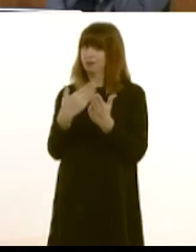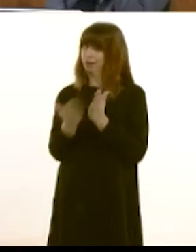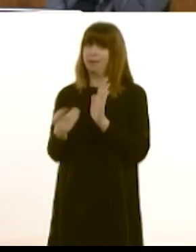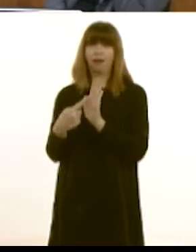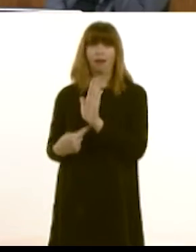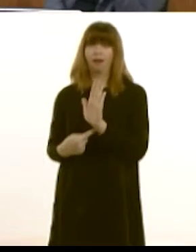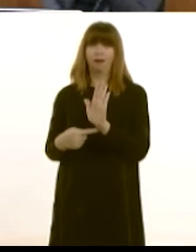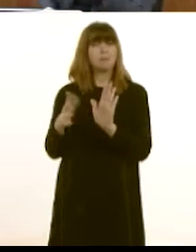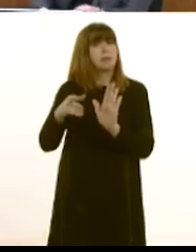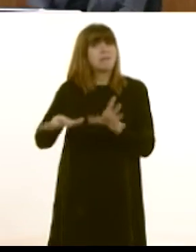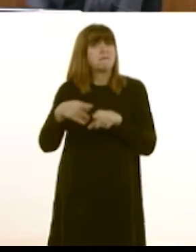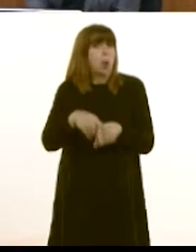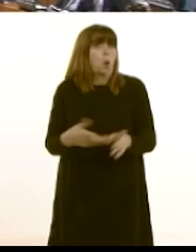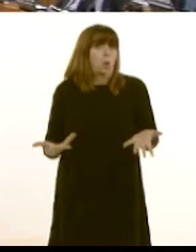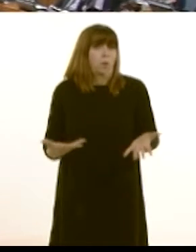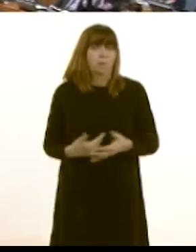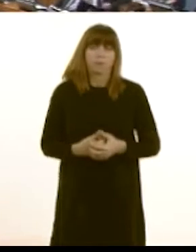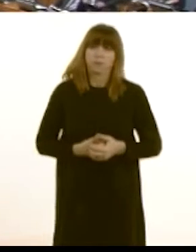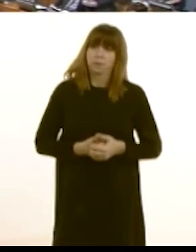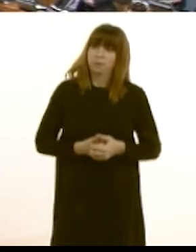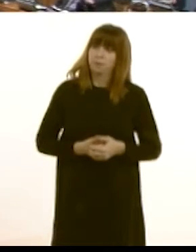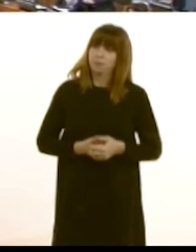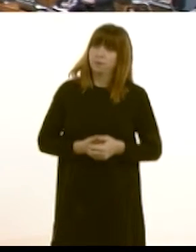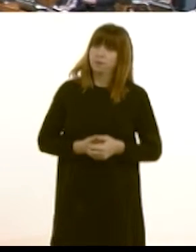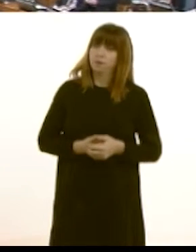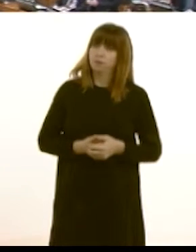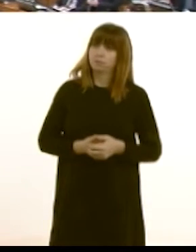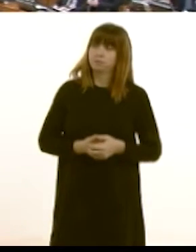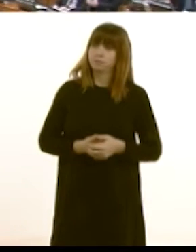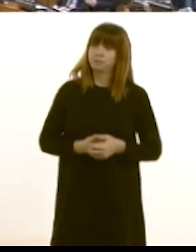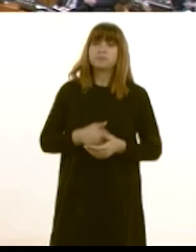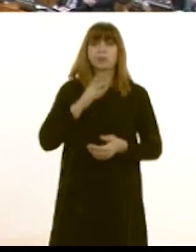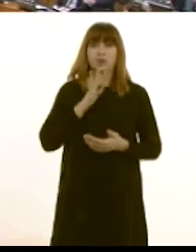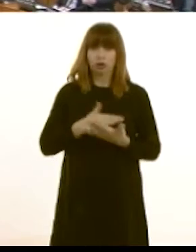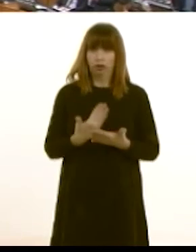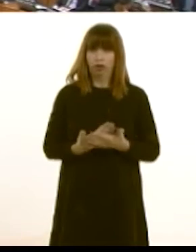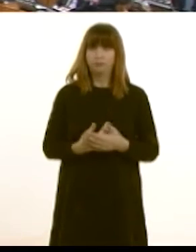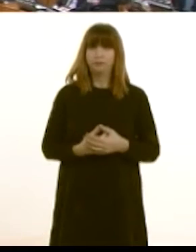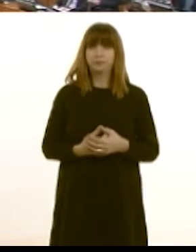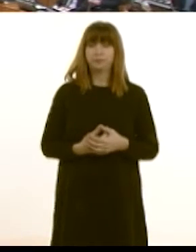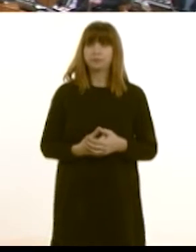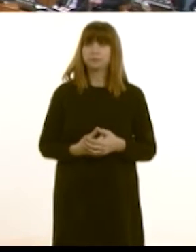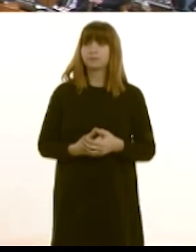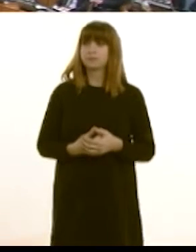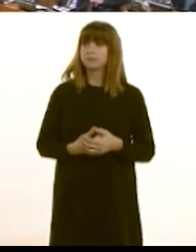Simon Thomas: Wel, Brif Weinidog, nid oes yr un blaid sydd wedi bod mewn Llywodraeth